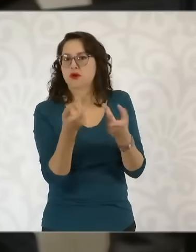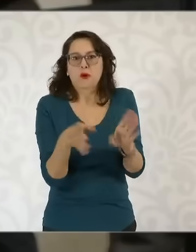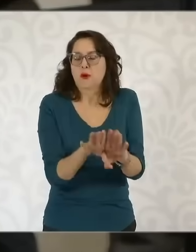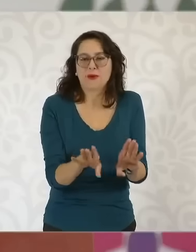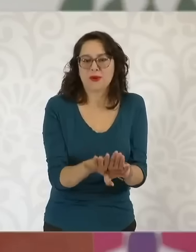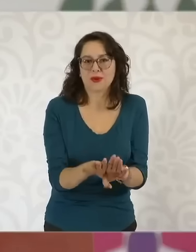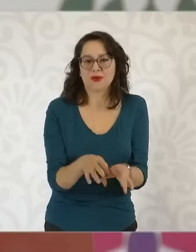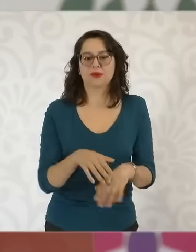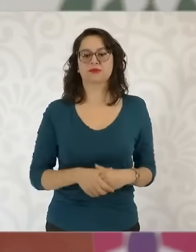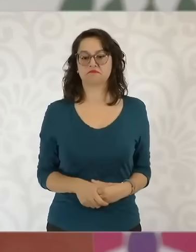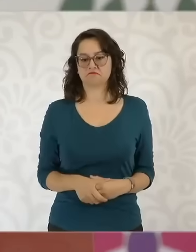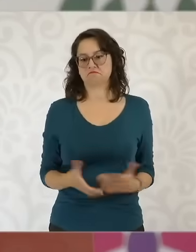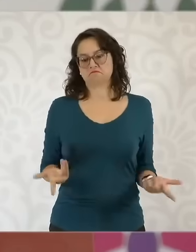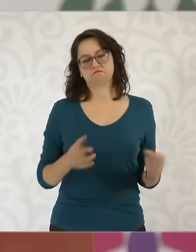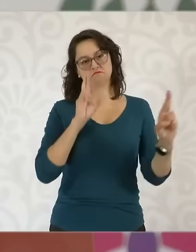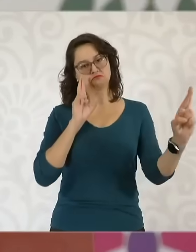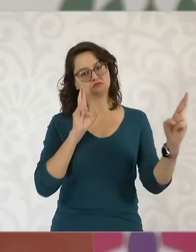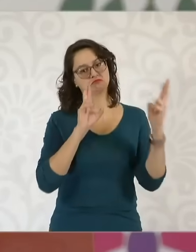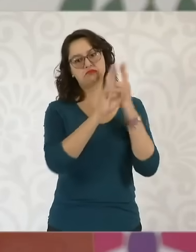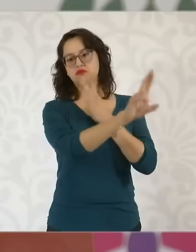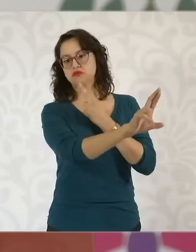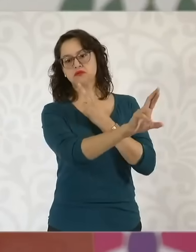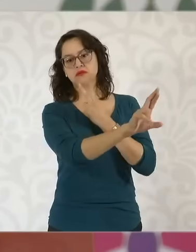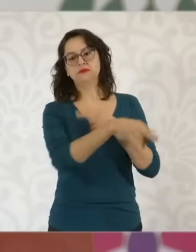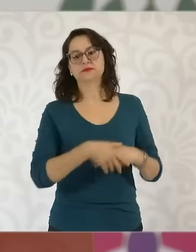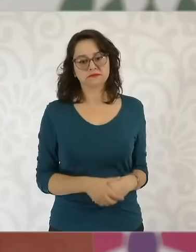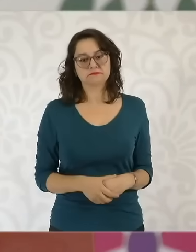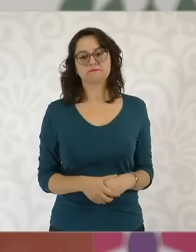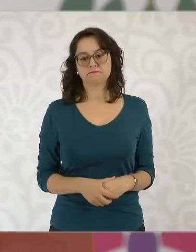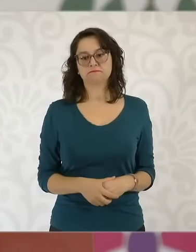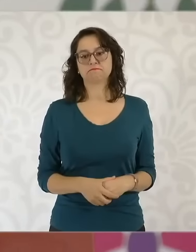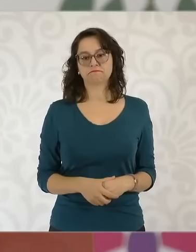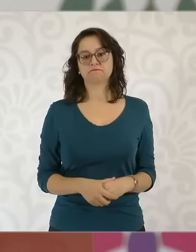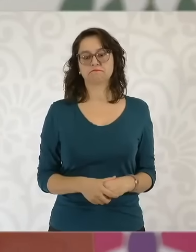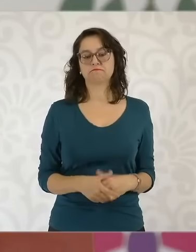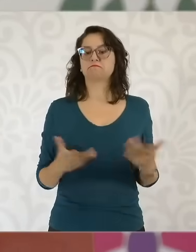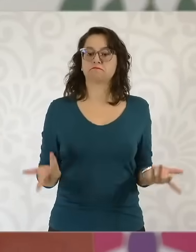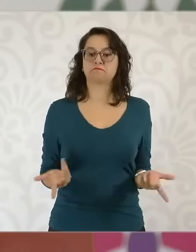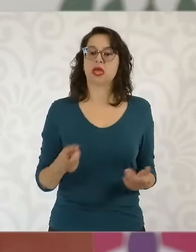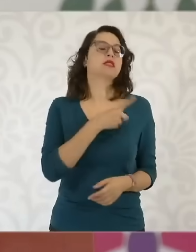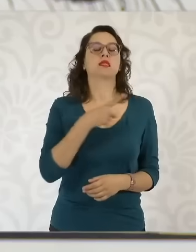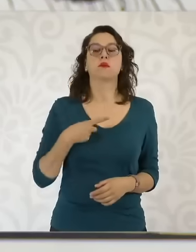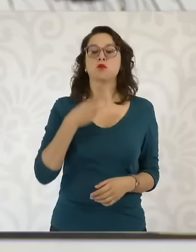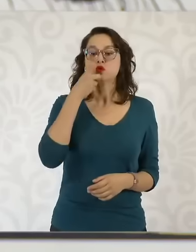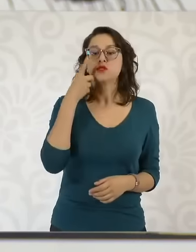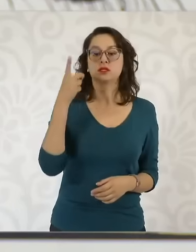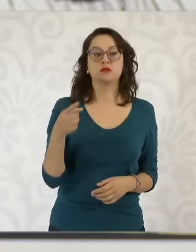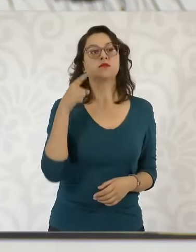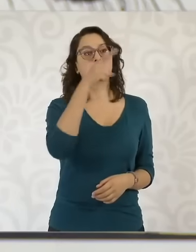Pues yo creo que el respeto mutuo, es decir, eh hay que decirlo, el presidente Trump nos trata con